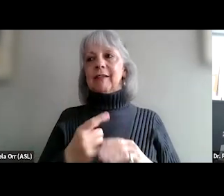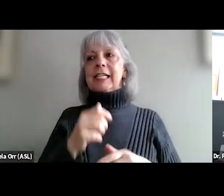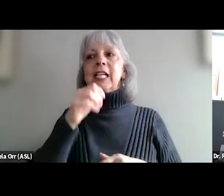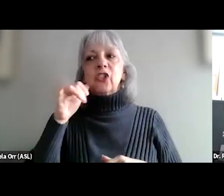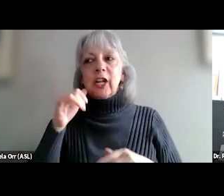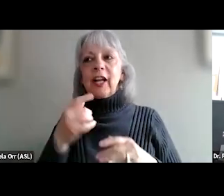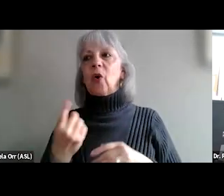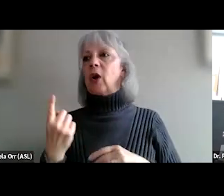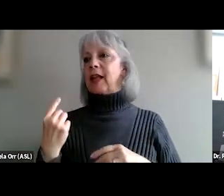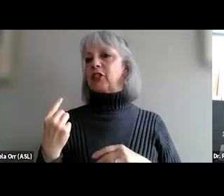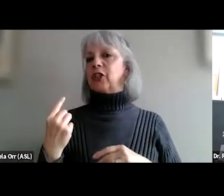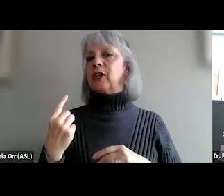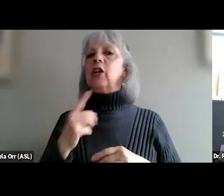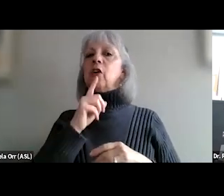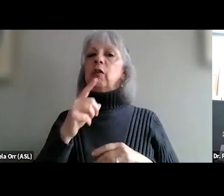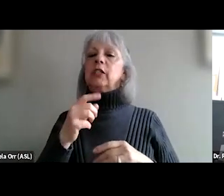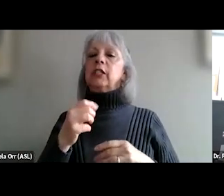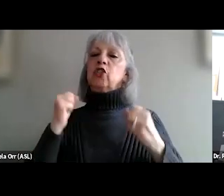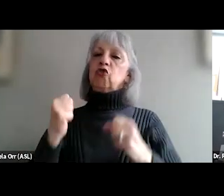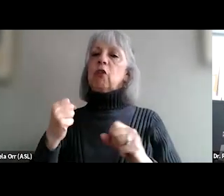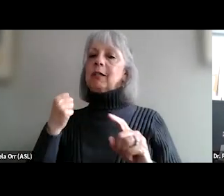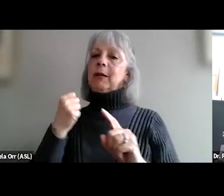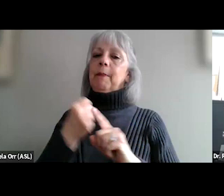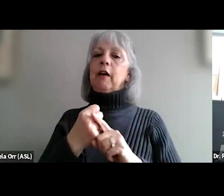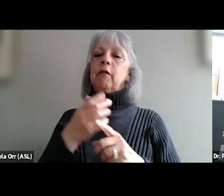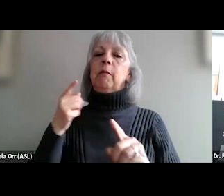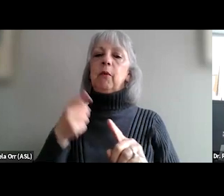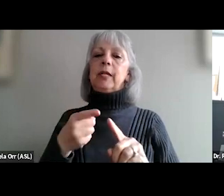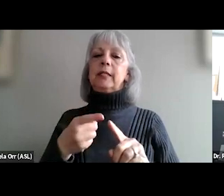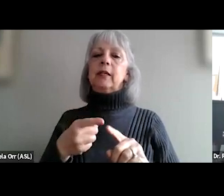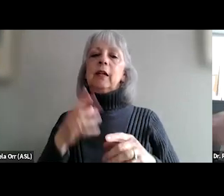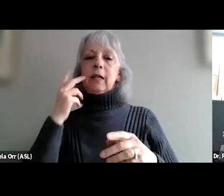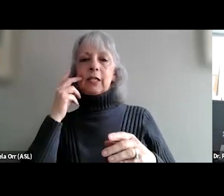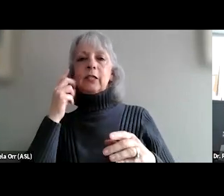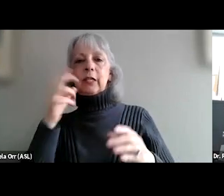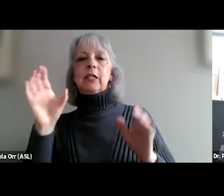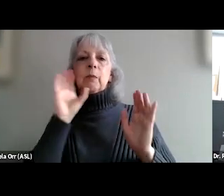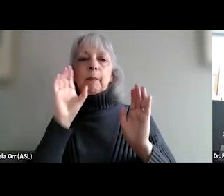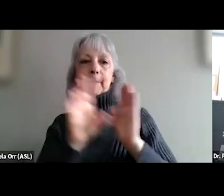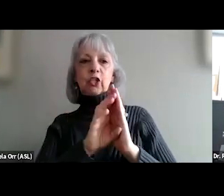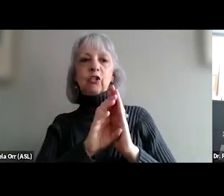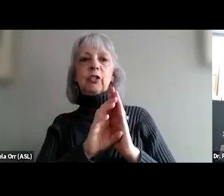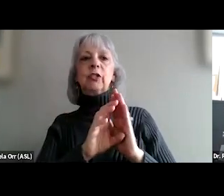Hay puntos muy impactantes en la historia de San Luis. Si miran los paneles de abajo, verán fotos de Pruitt-Igoe,